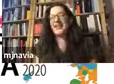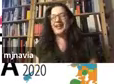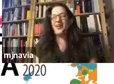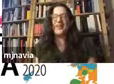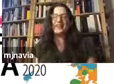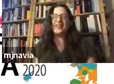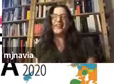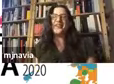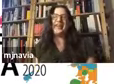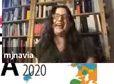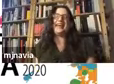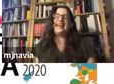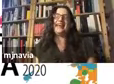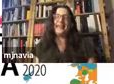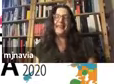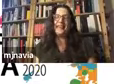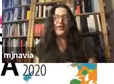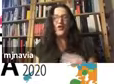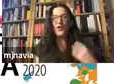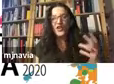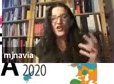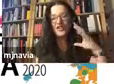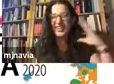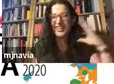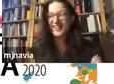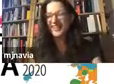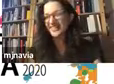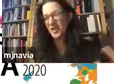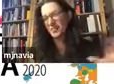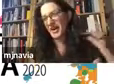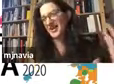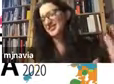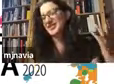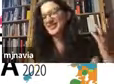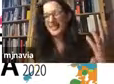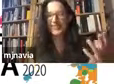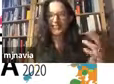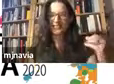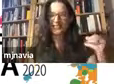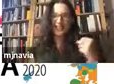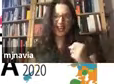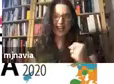recomiendo otro gran libro para quienes se quieran